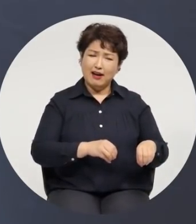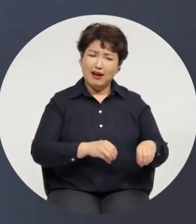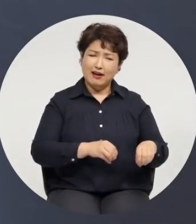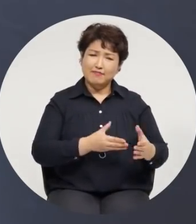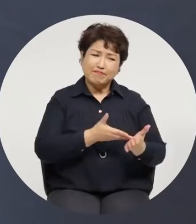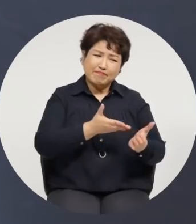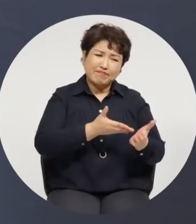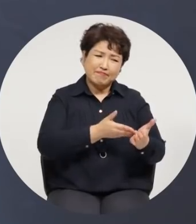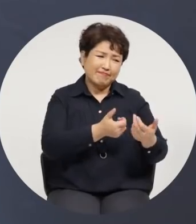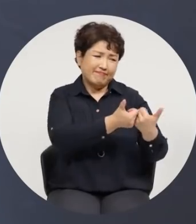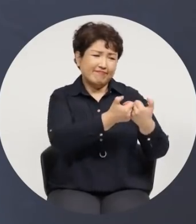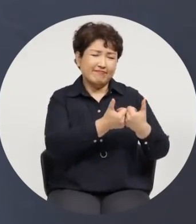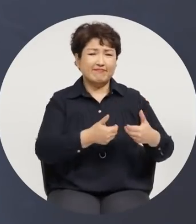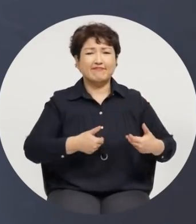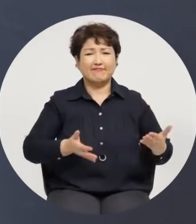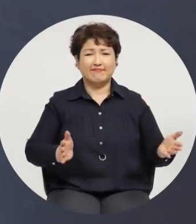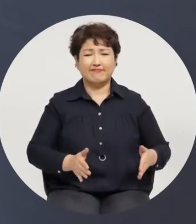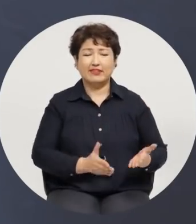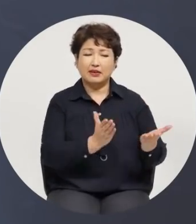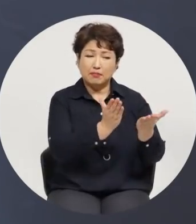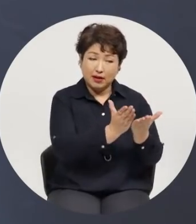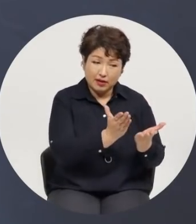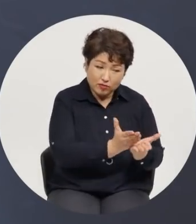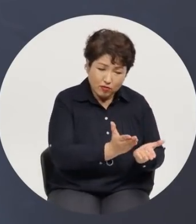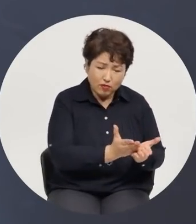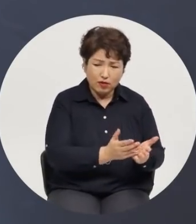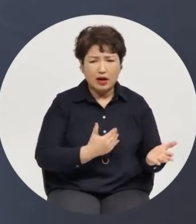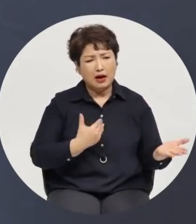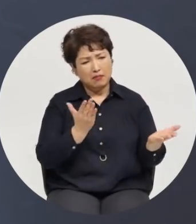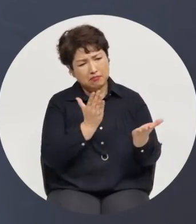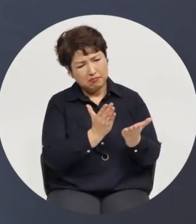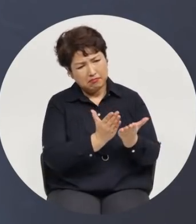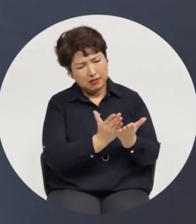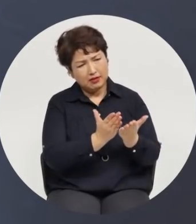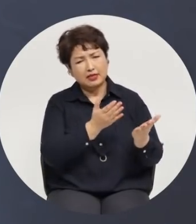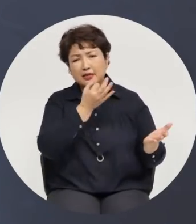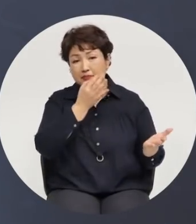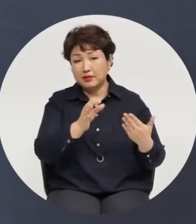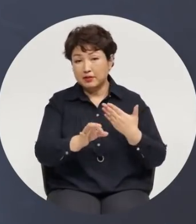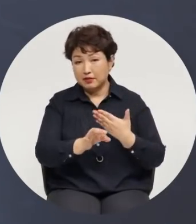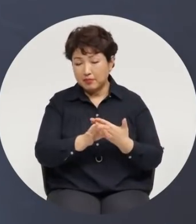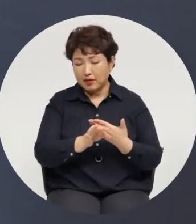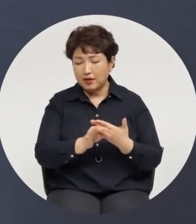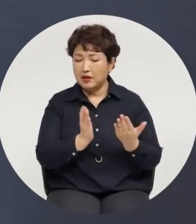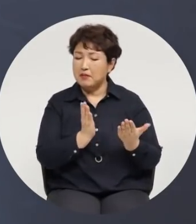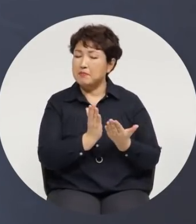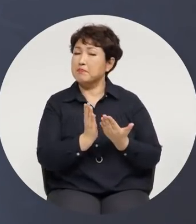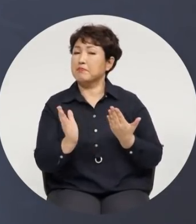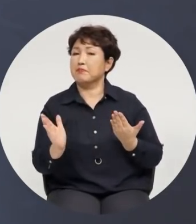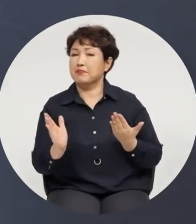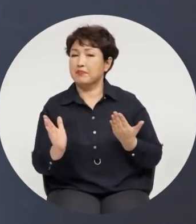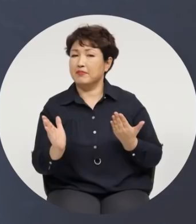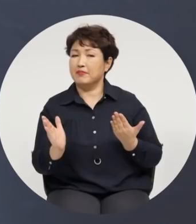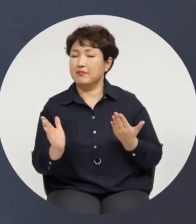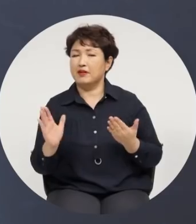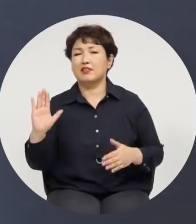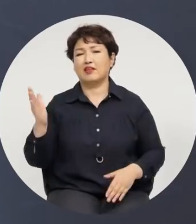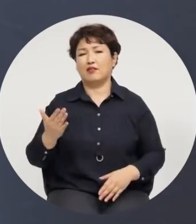맞출 수 있을 만큼 맞추고 못 맞추면 피해버리면 돼요 갈등을 일으킬 필요가 없습니다 그러면 아이들은 어떻습니까?